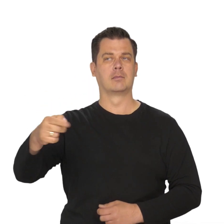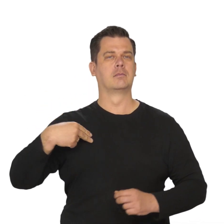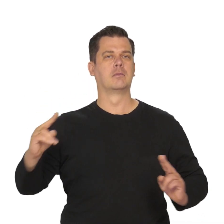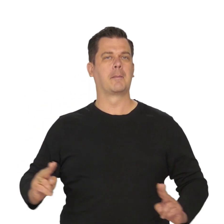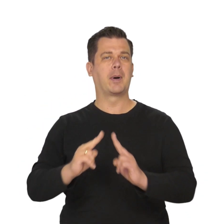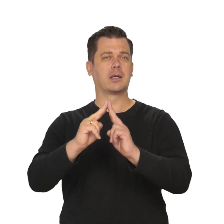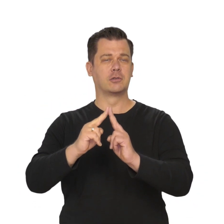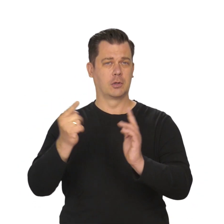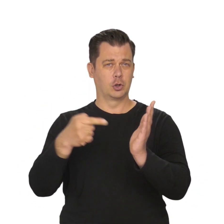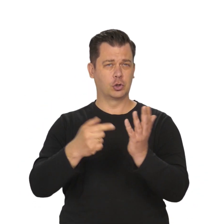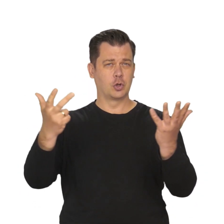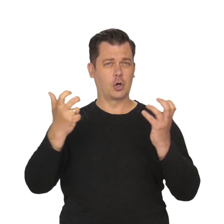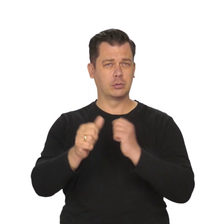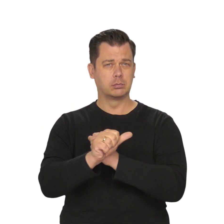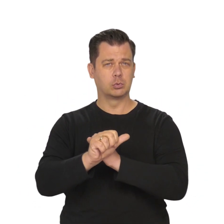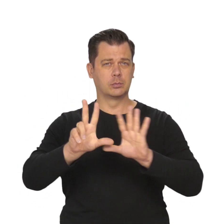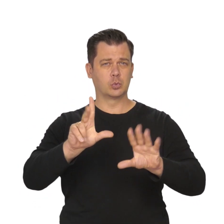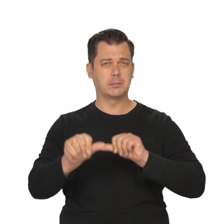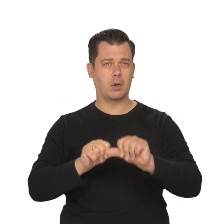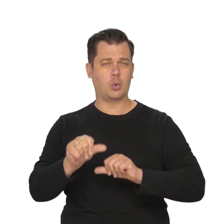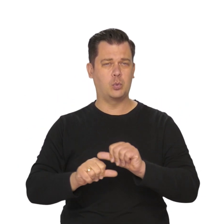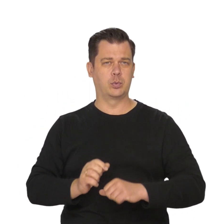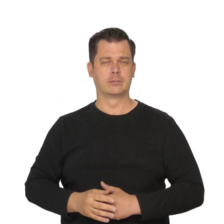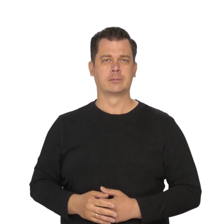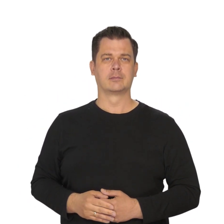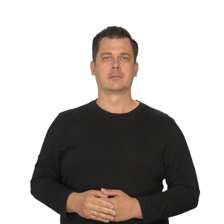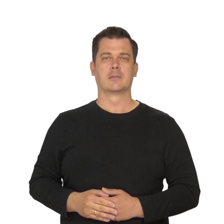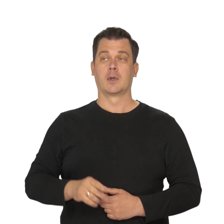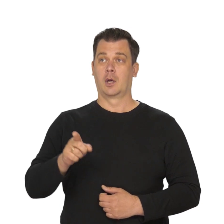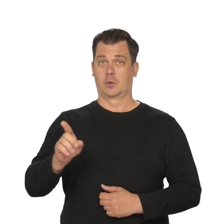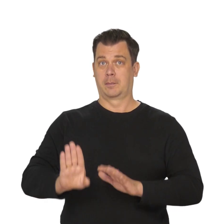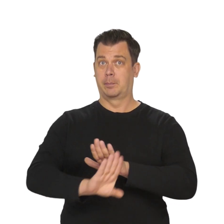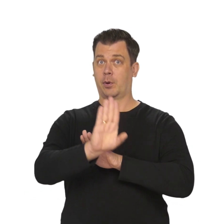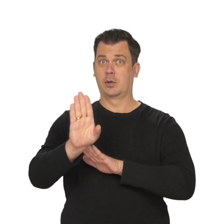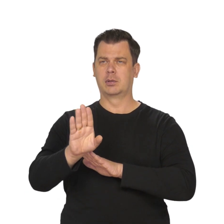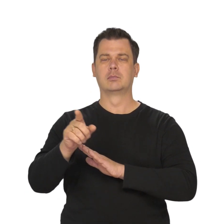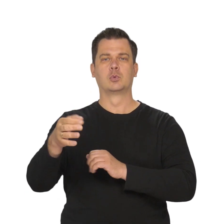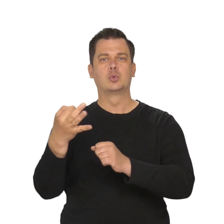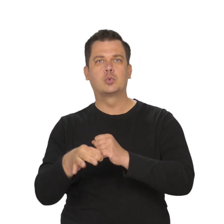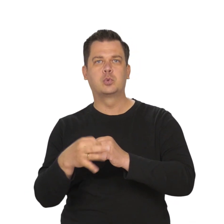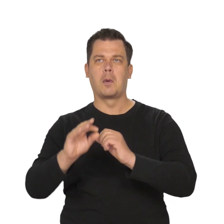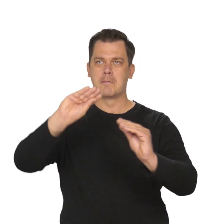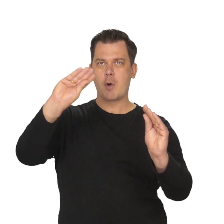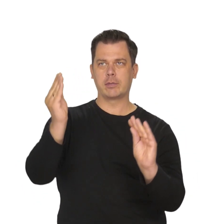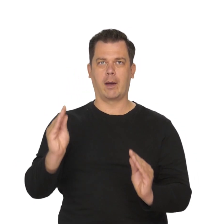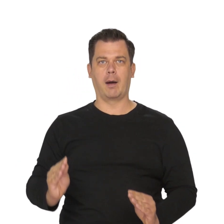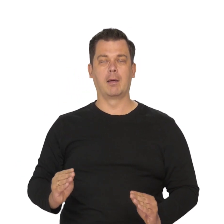działającej w Paryżu od 1868 roku. Prezentowane tu studia z modela